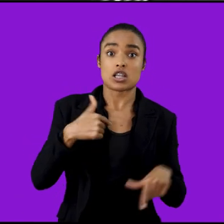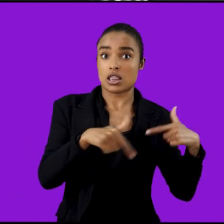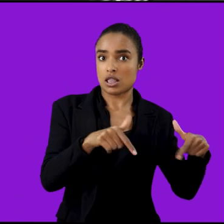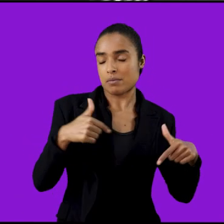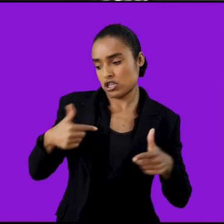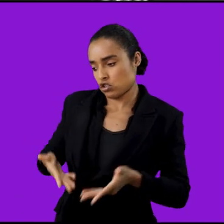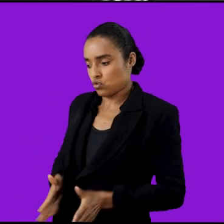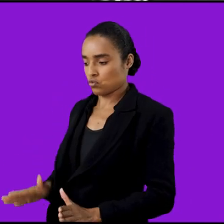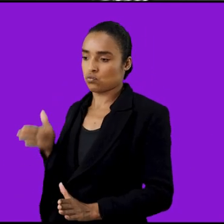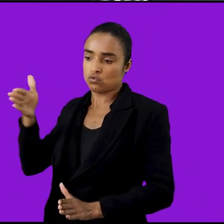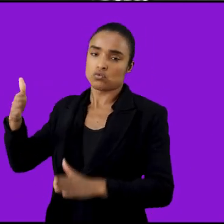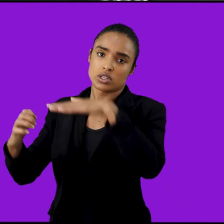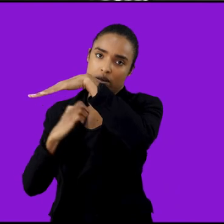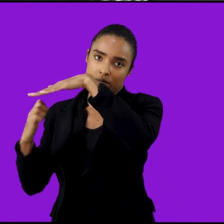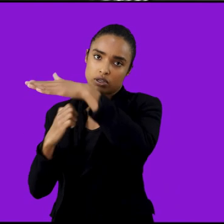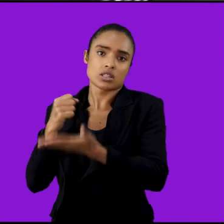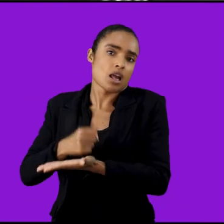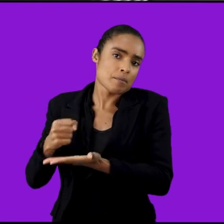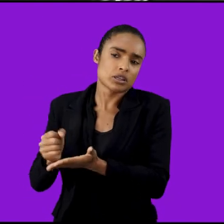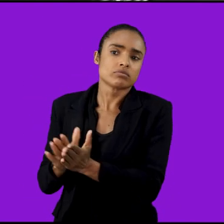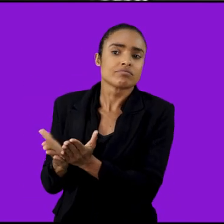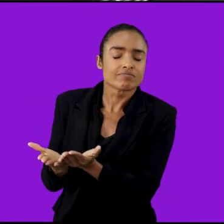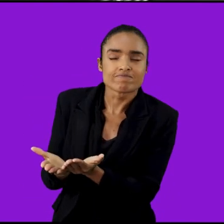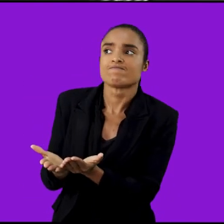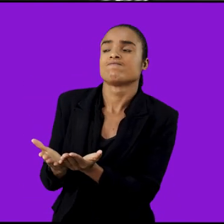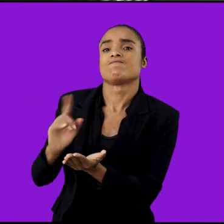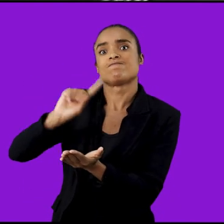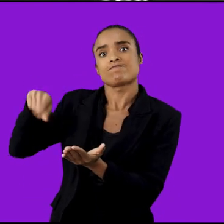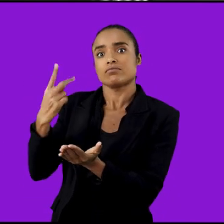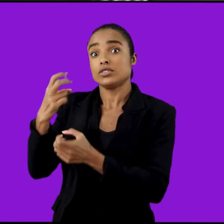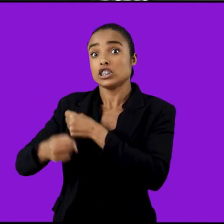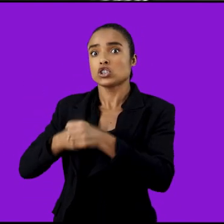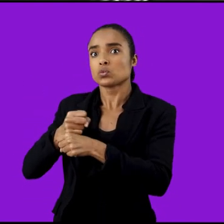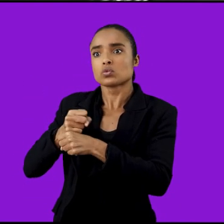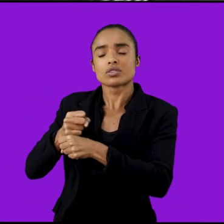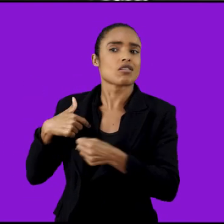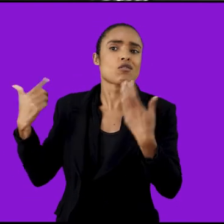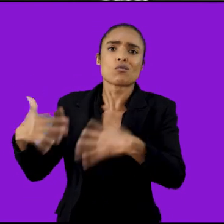Quando ela nasceu, eu fui trabalhar numa empresa como CLT e aí depois de dois anos eu não